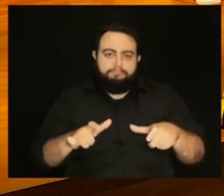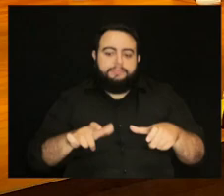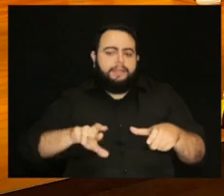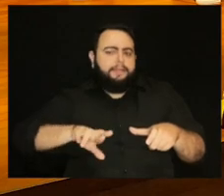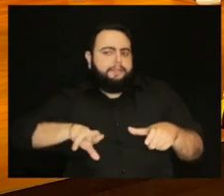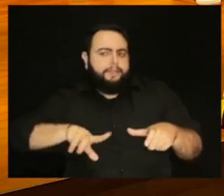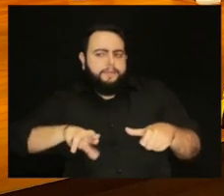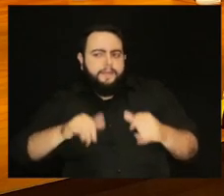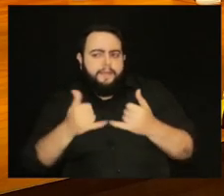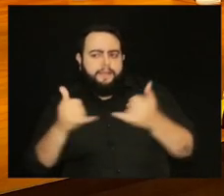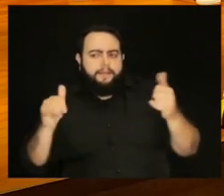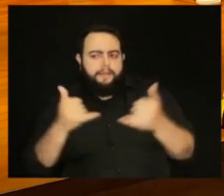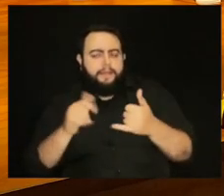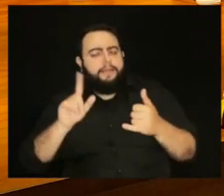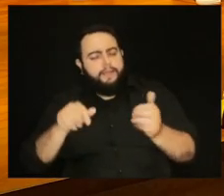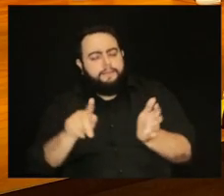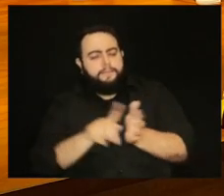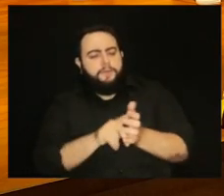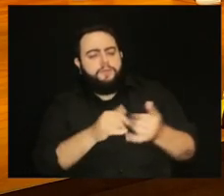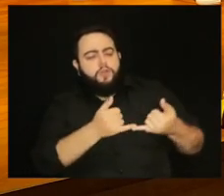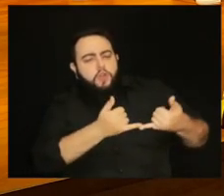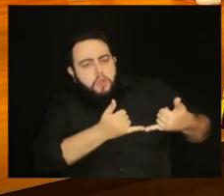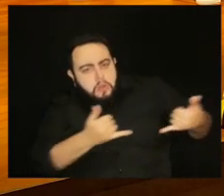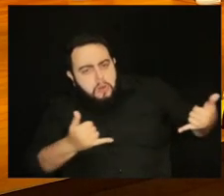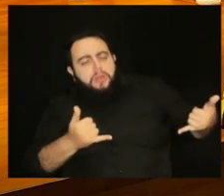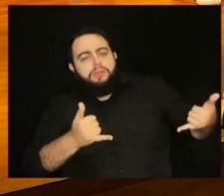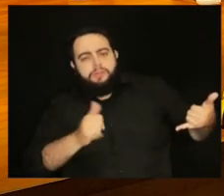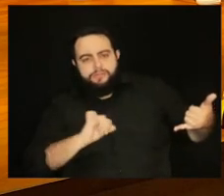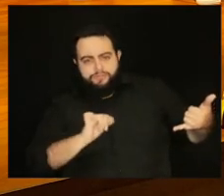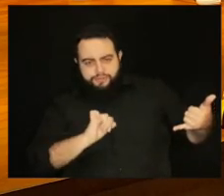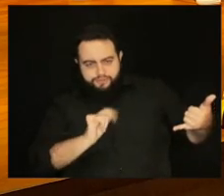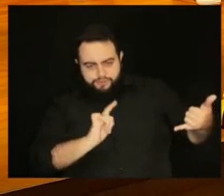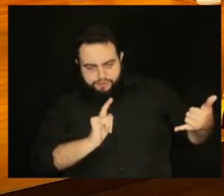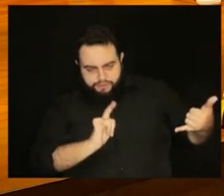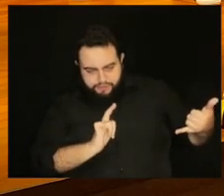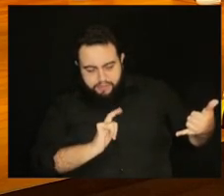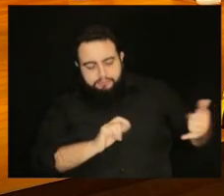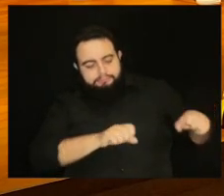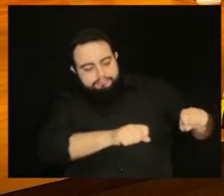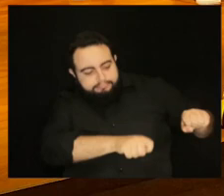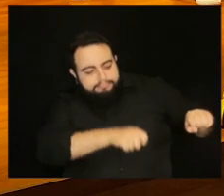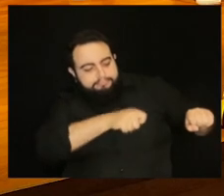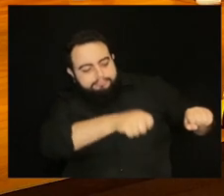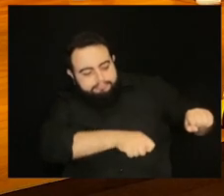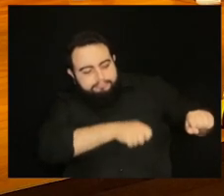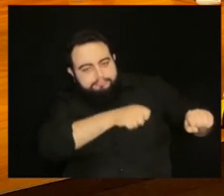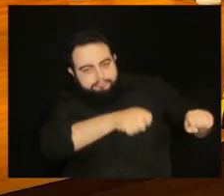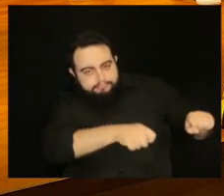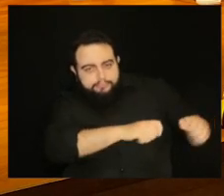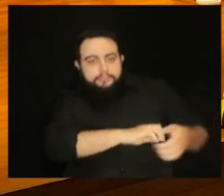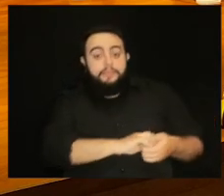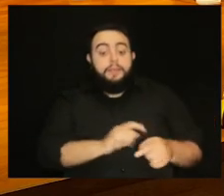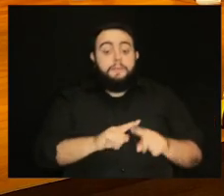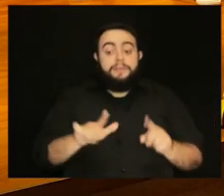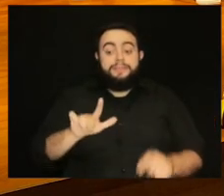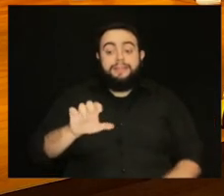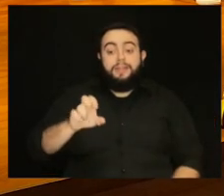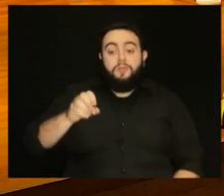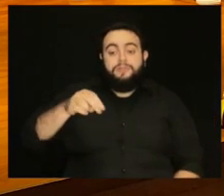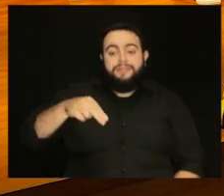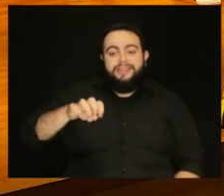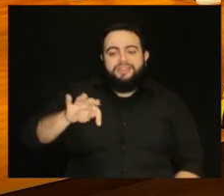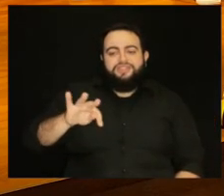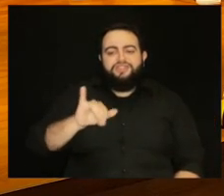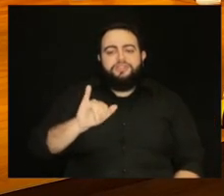elétrica, era com uma nivela de corda né mas o Leonetti se dá conta que os gramofones